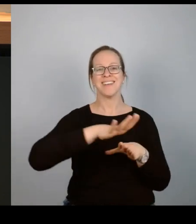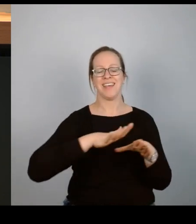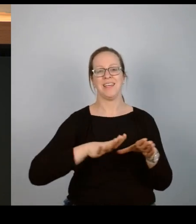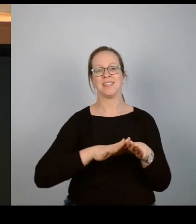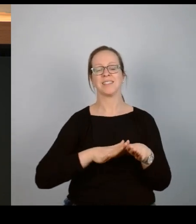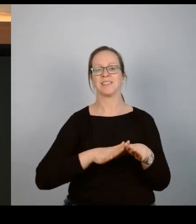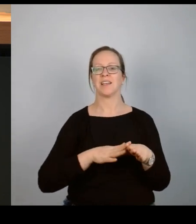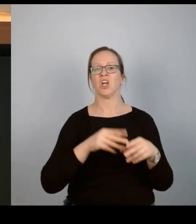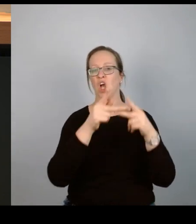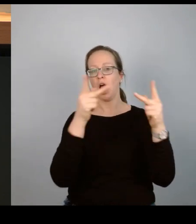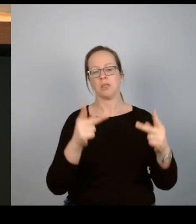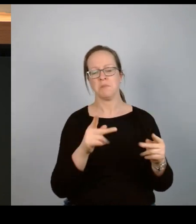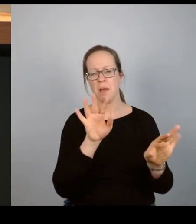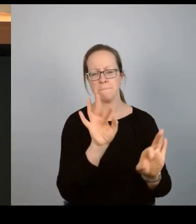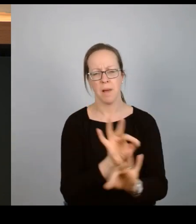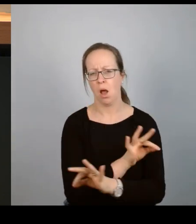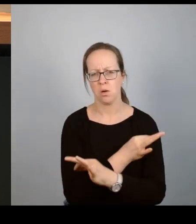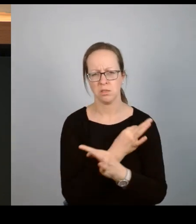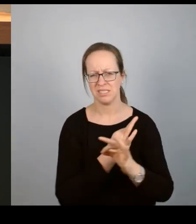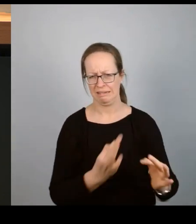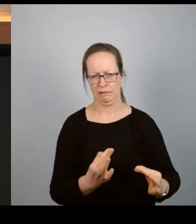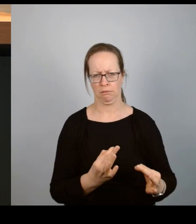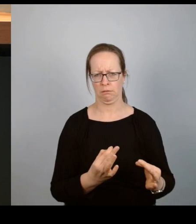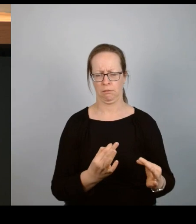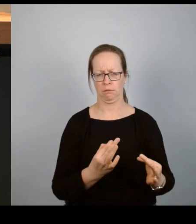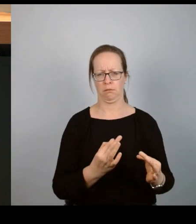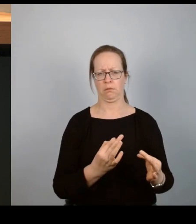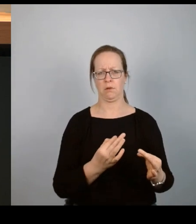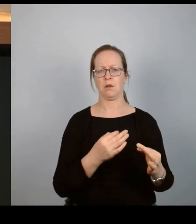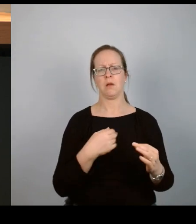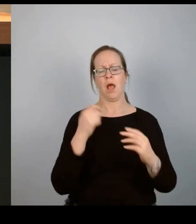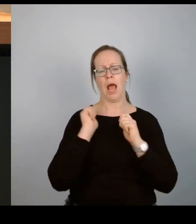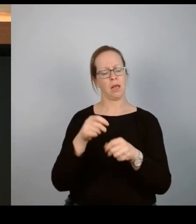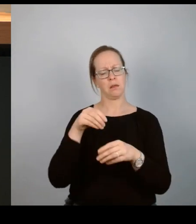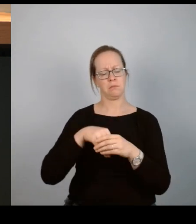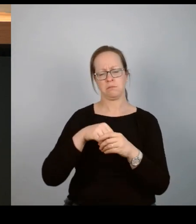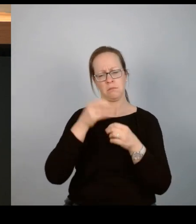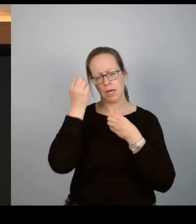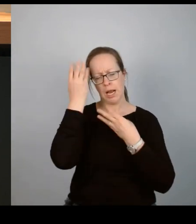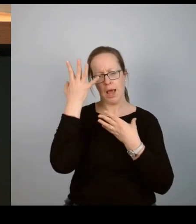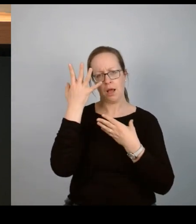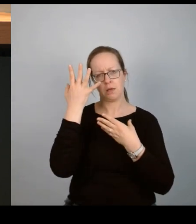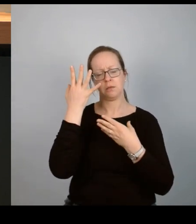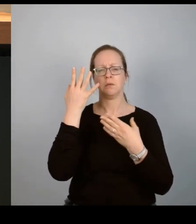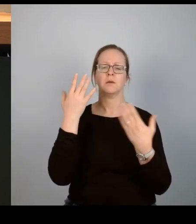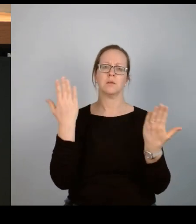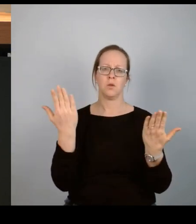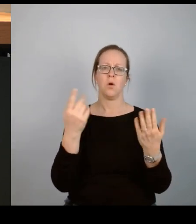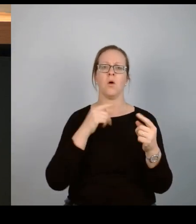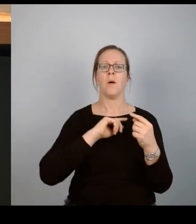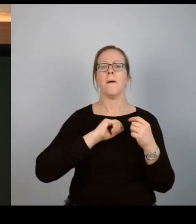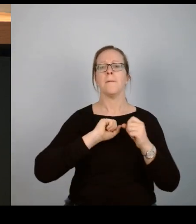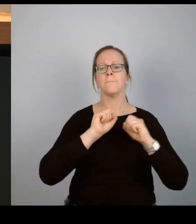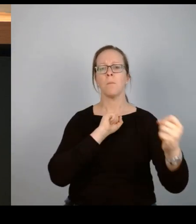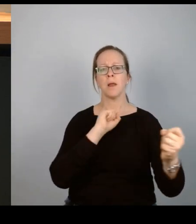Ihr Antrag ist da leider noch ein bisschen zu kurz gesprungen. Wir werden das in den Ausschüssen noch weiter beraten, aber wir sind uns als Grüne klar: